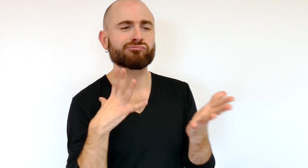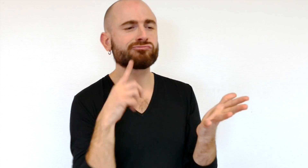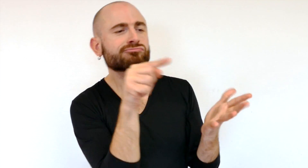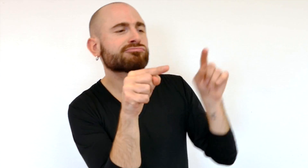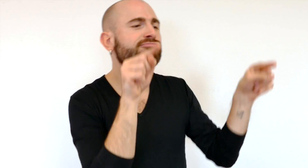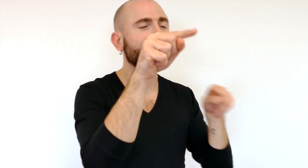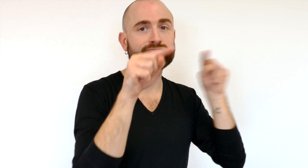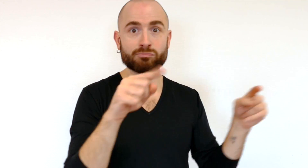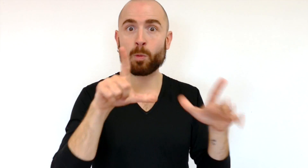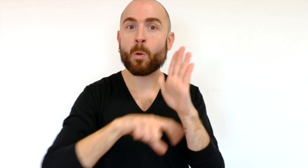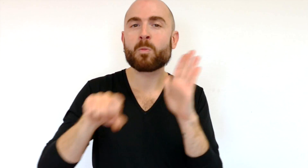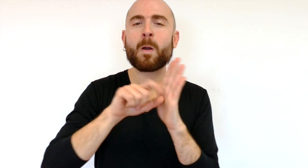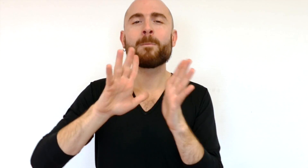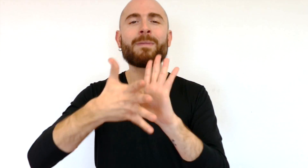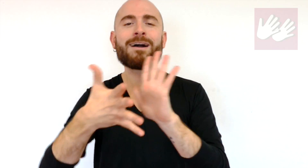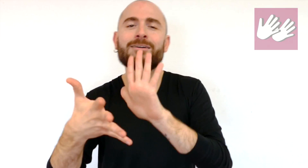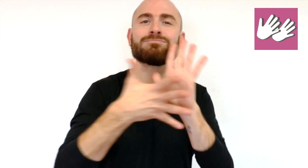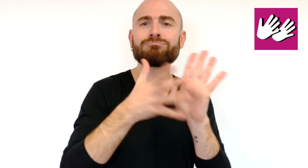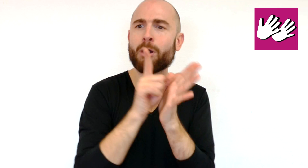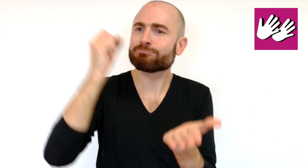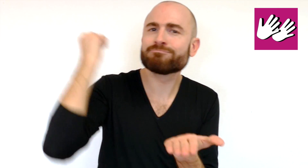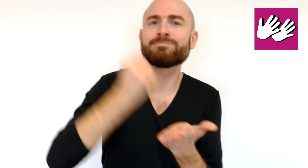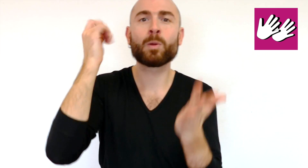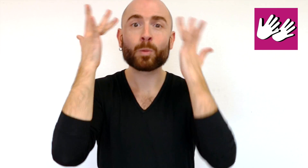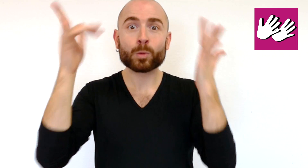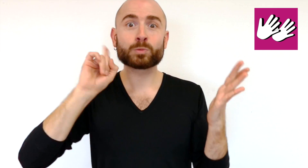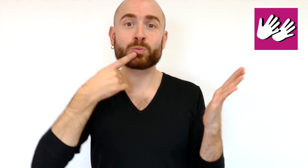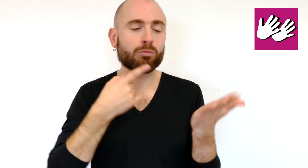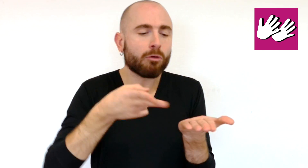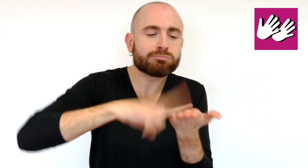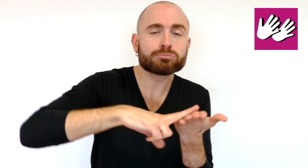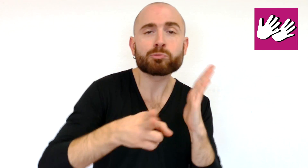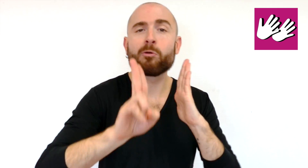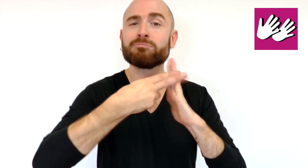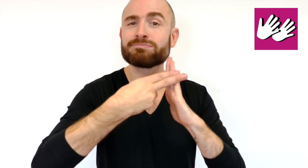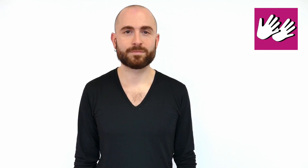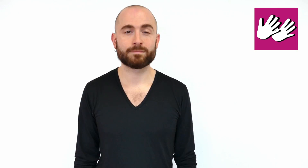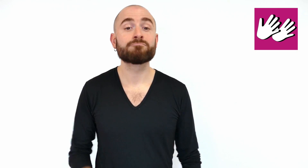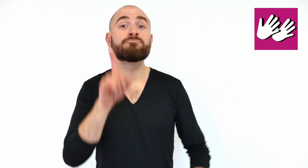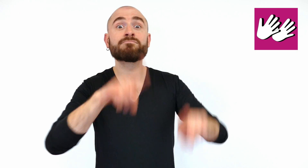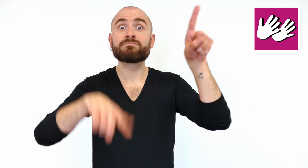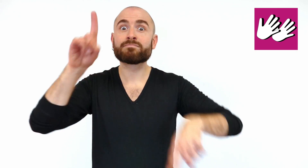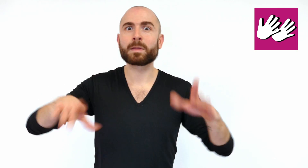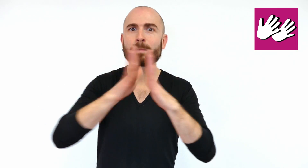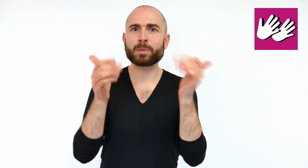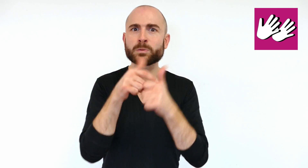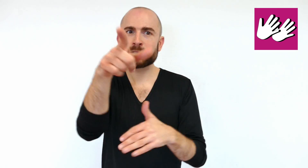certains portent un logo « Mains », comme une estampille « Culture Sourde » Selon la bibliothèque dans laquelle vous vous rendez,